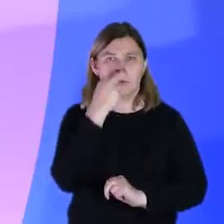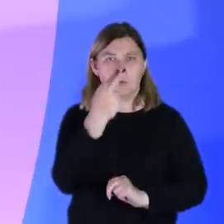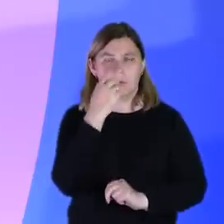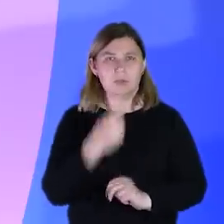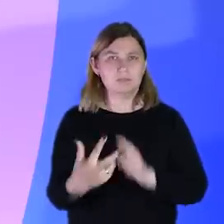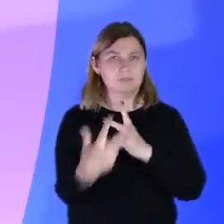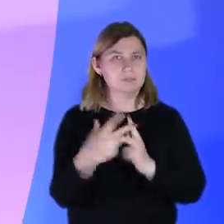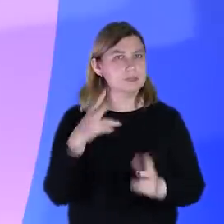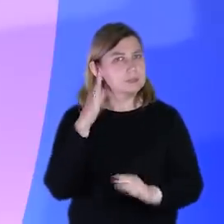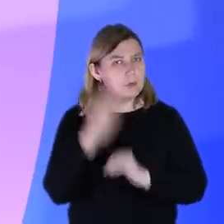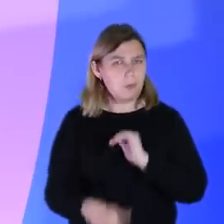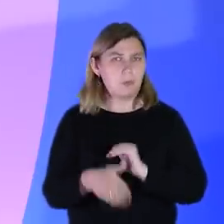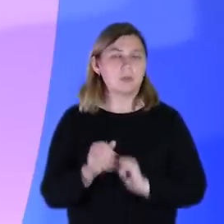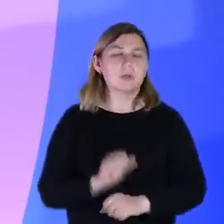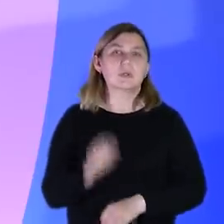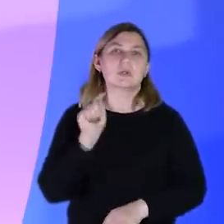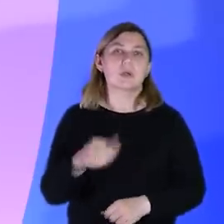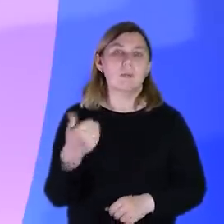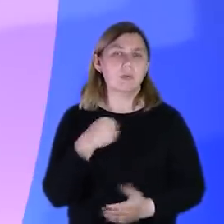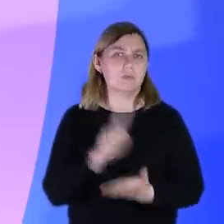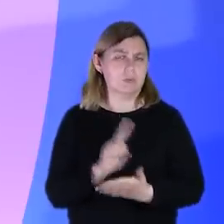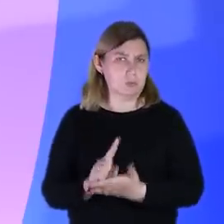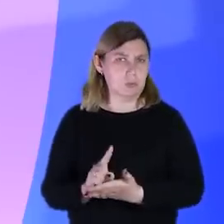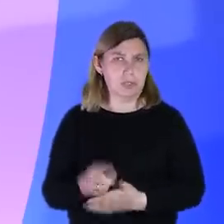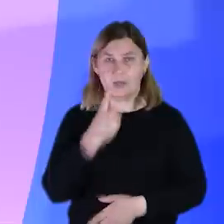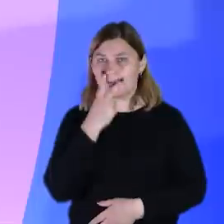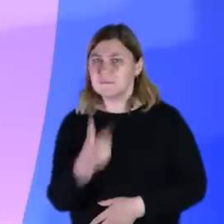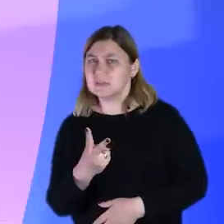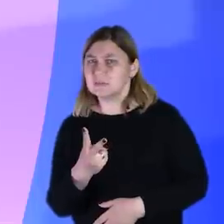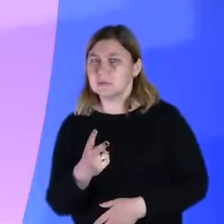szerzonej na Kresach Wschodnich. On był na tyle skuteczny, że-jak widzimy-w ciągu